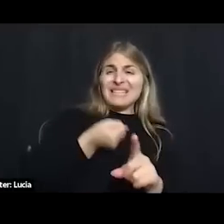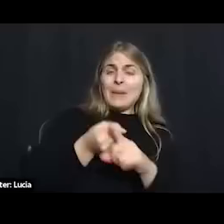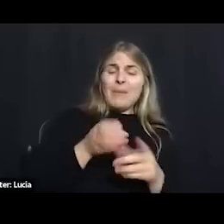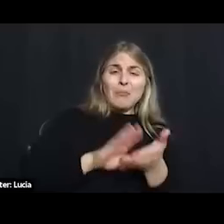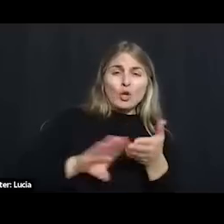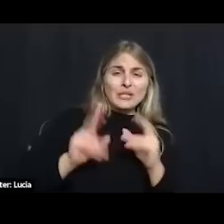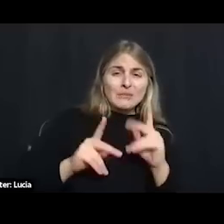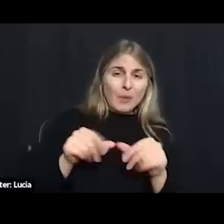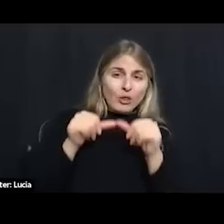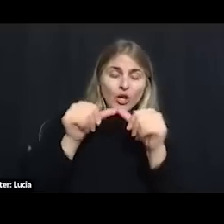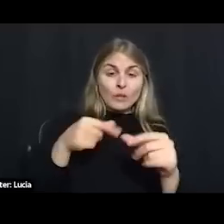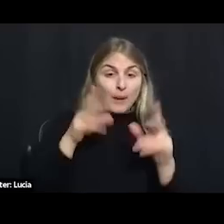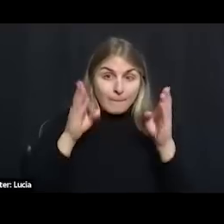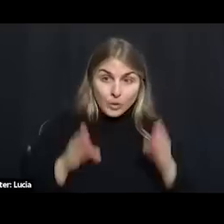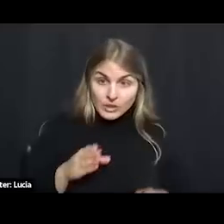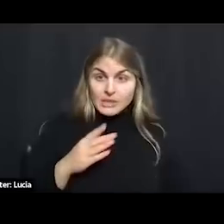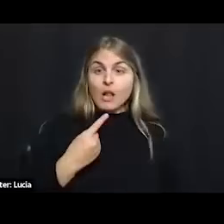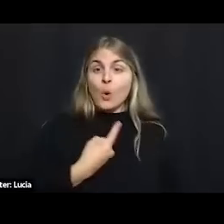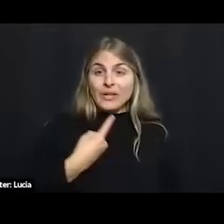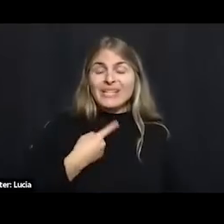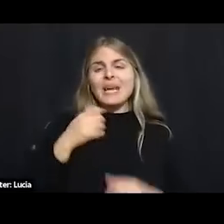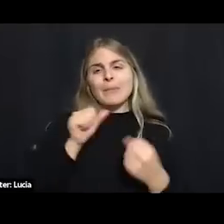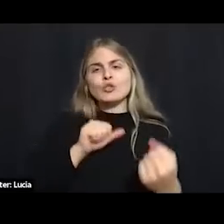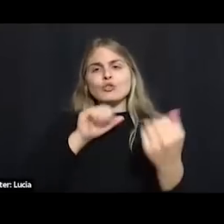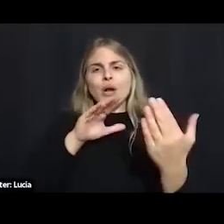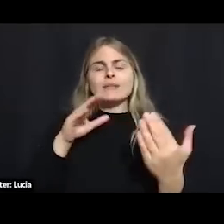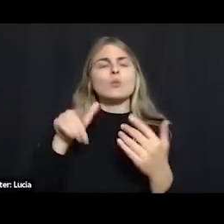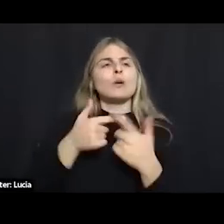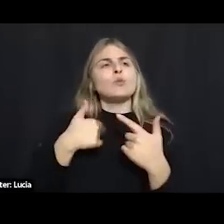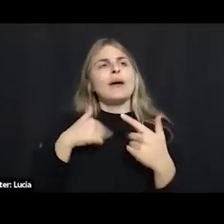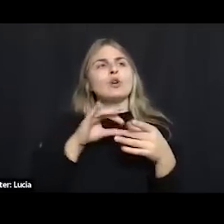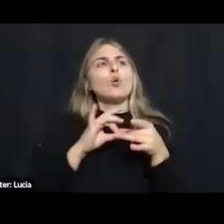La soledad de una persona solo puede abordarse a través de relaciones significativas con una persona o grupo que valoren